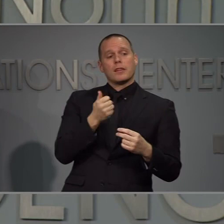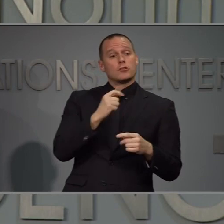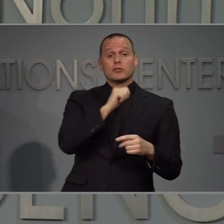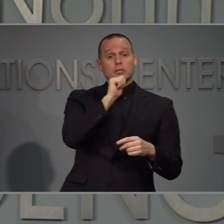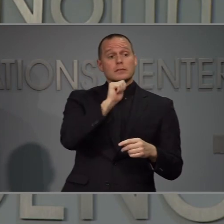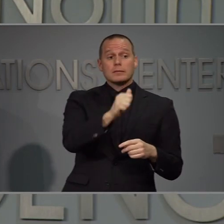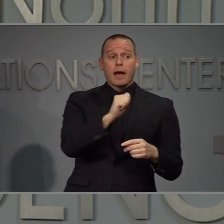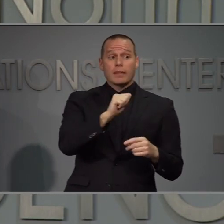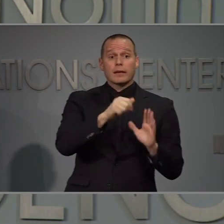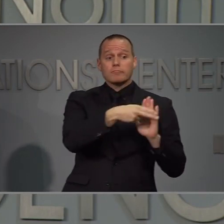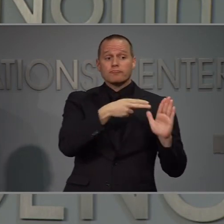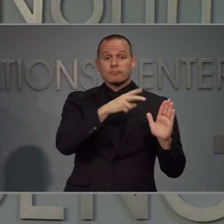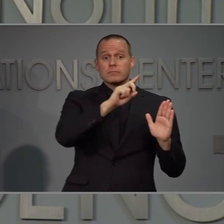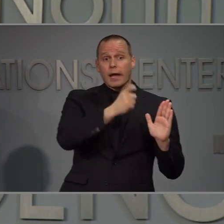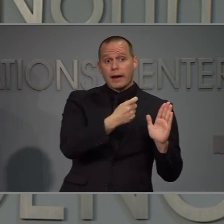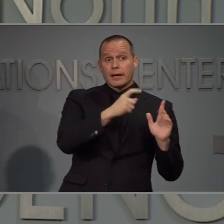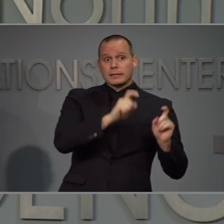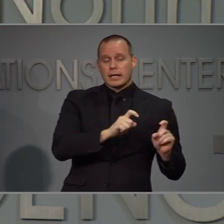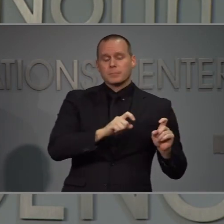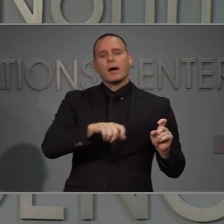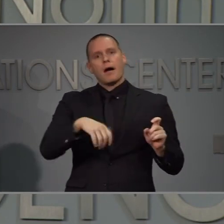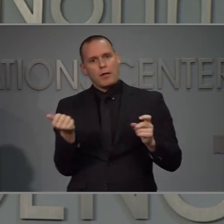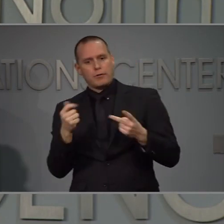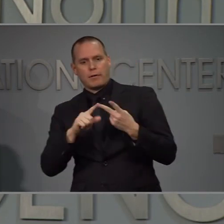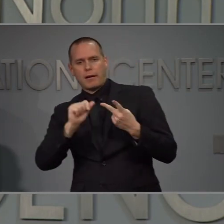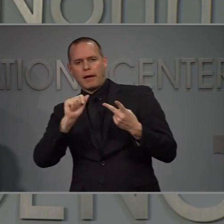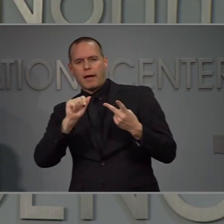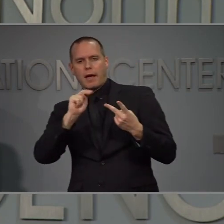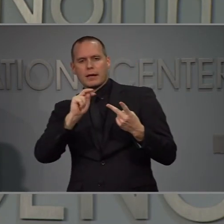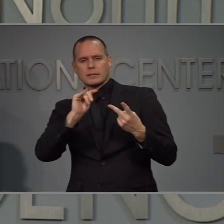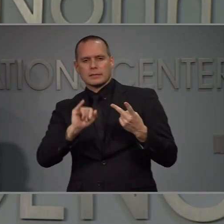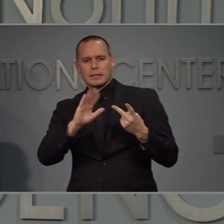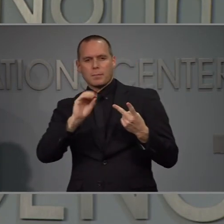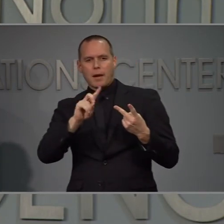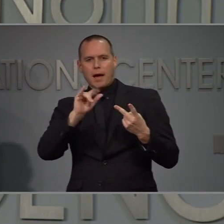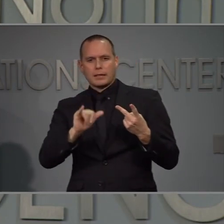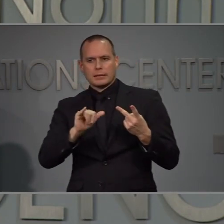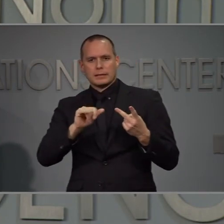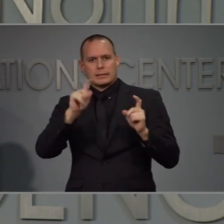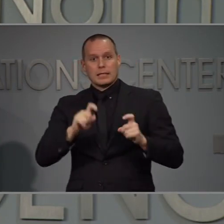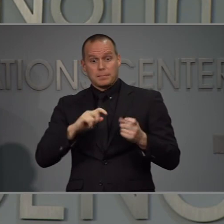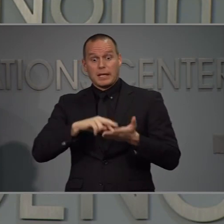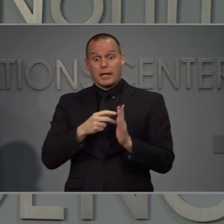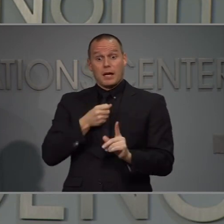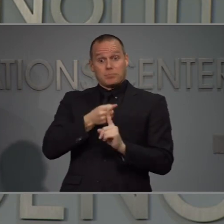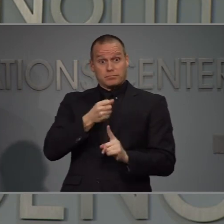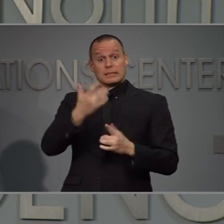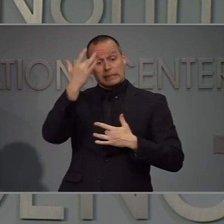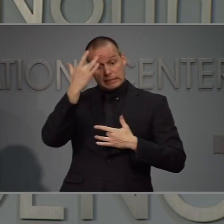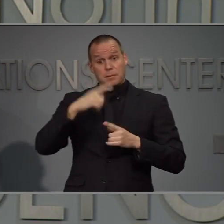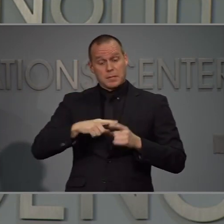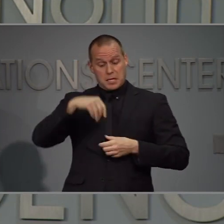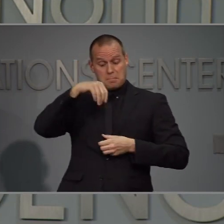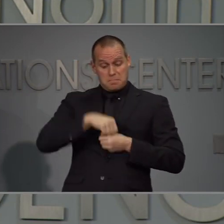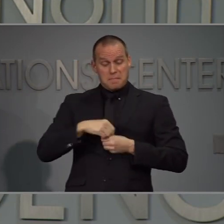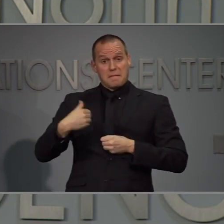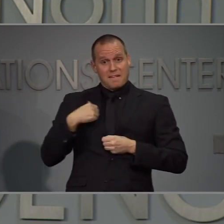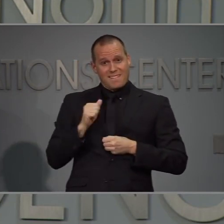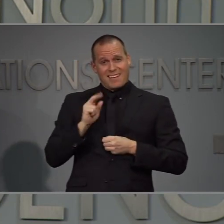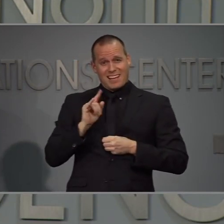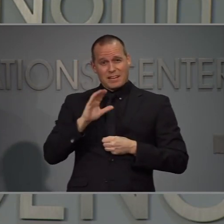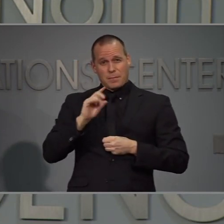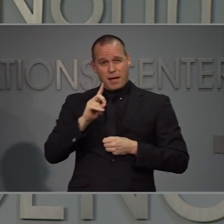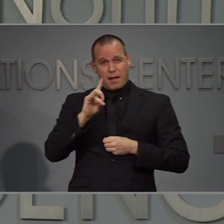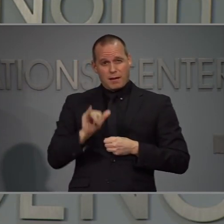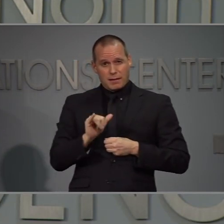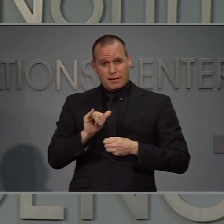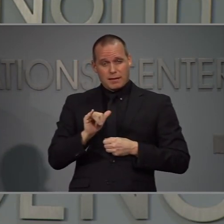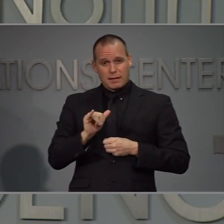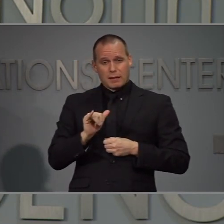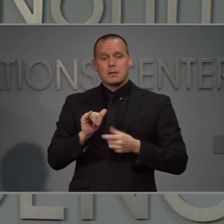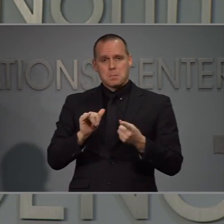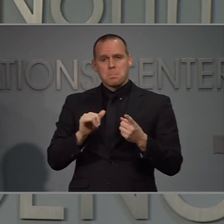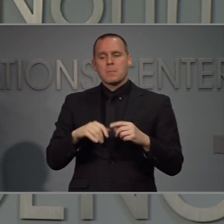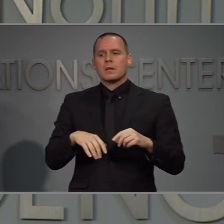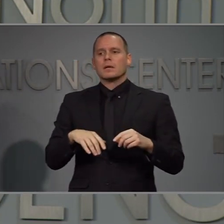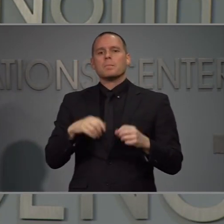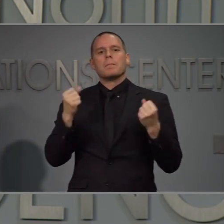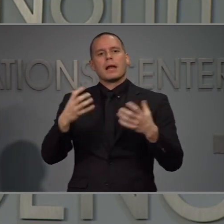de diagnóstico, pero la pruebas de anticuerpos y hay varias que